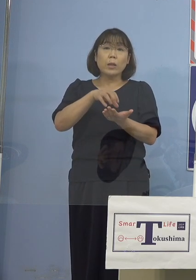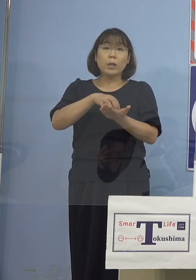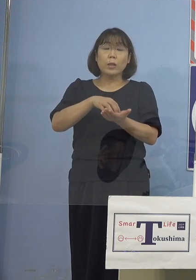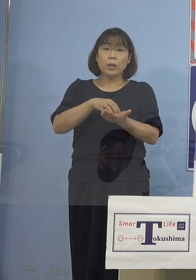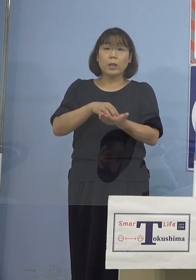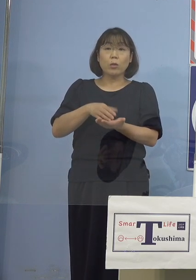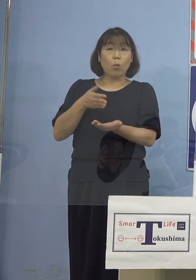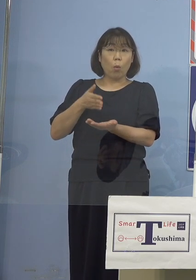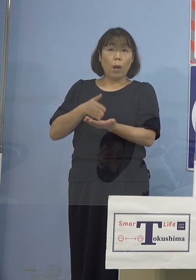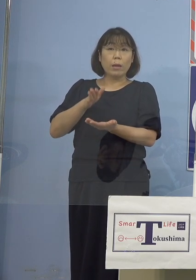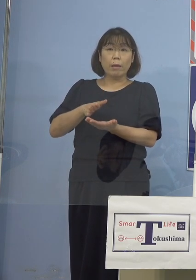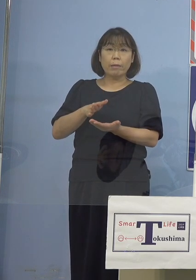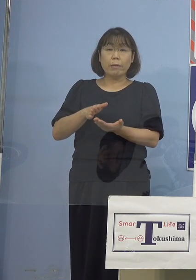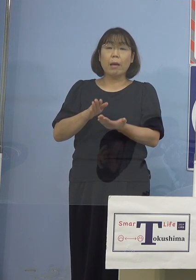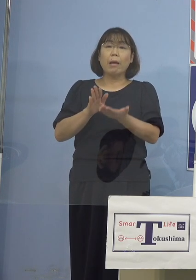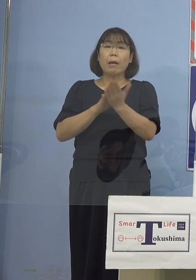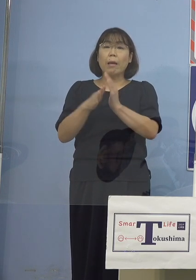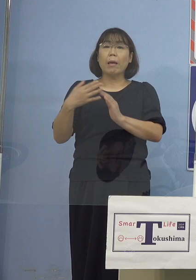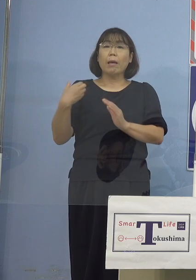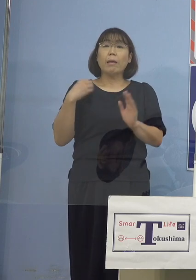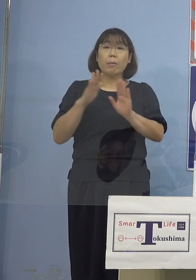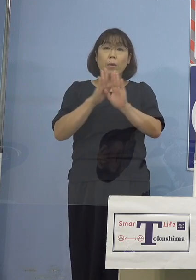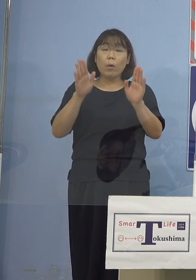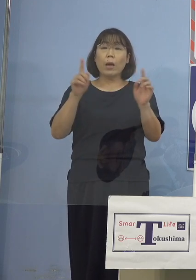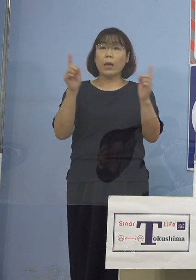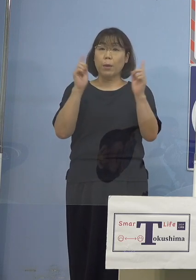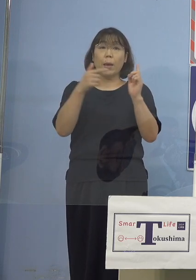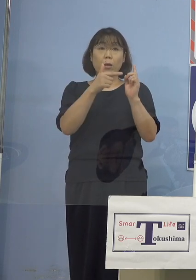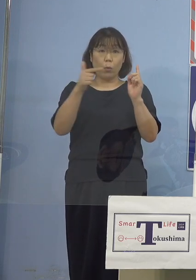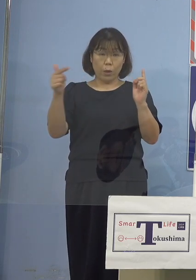県主催イベントなどということで